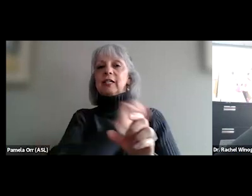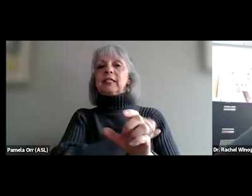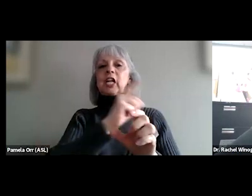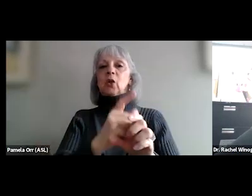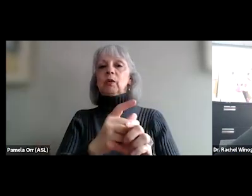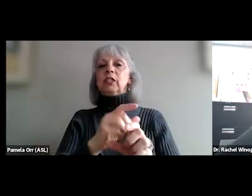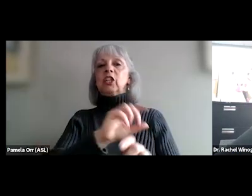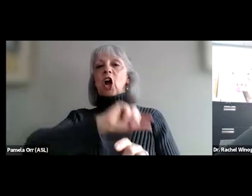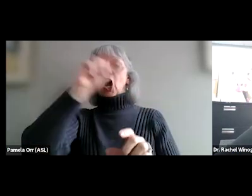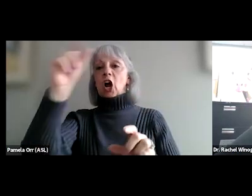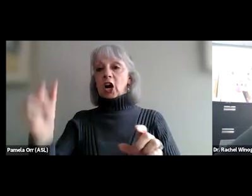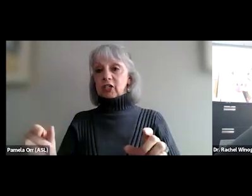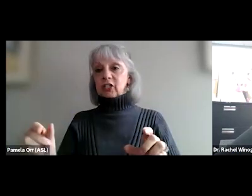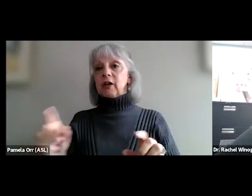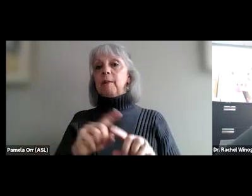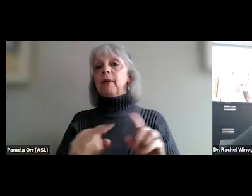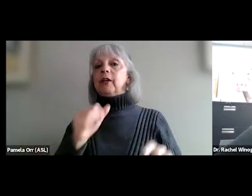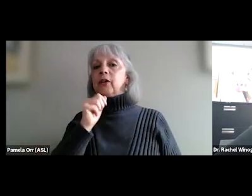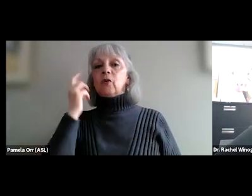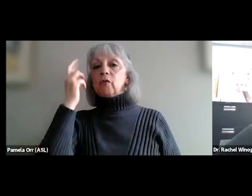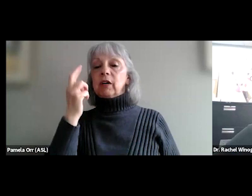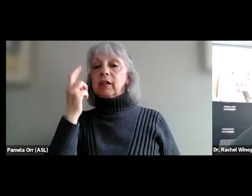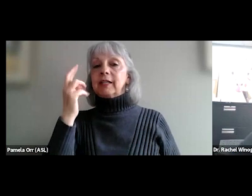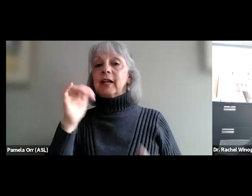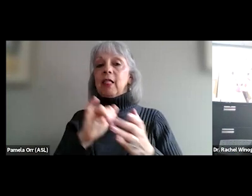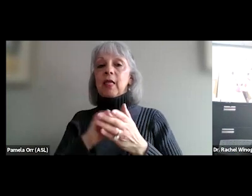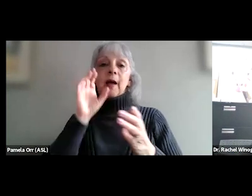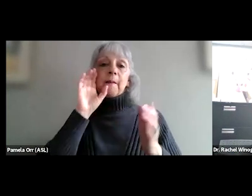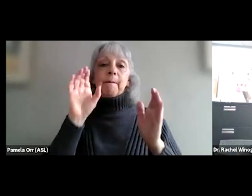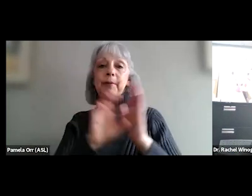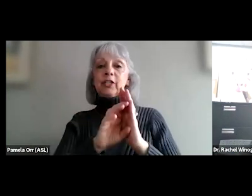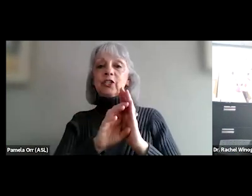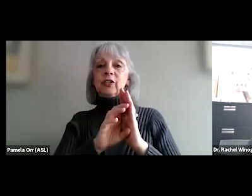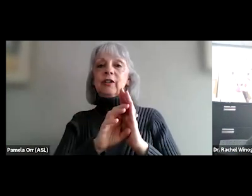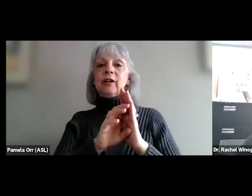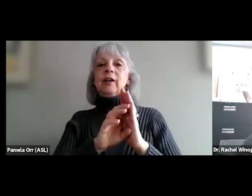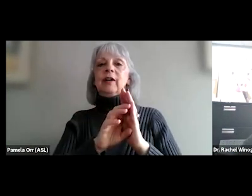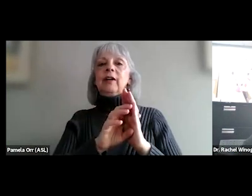pero quizás no se den cuenta de que estas fotos fueron tomadas a pocas cuadras de distancia entre sí.